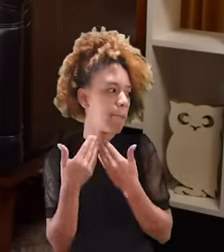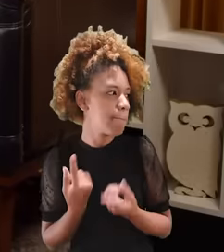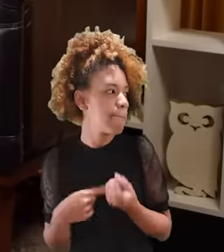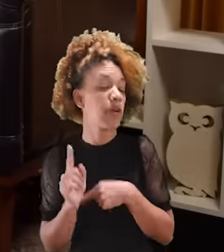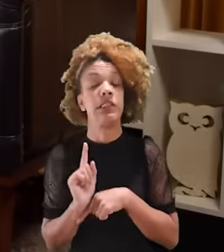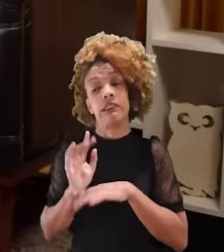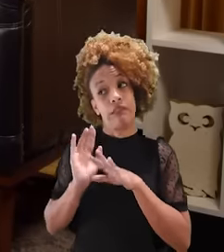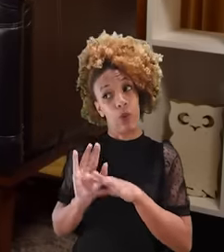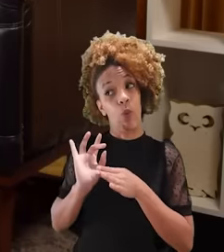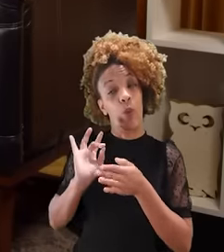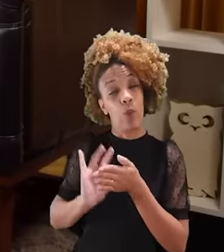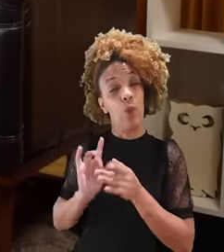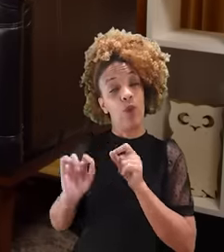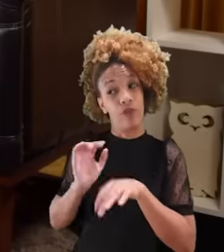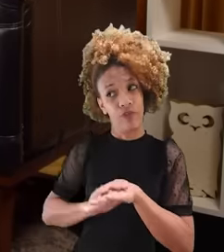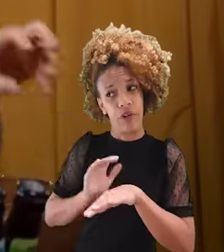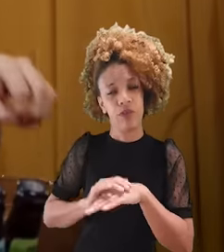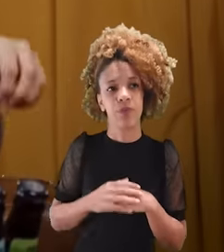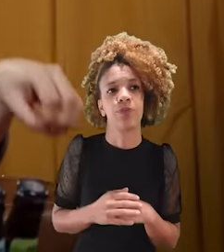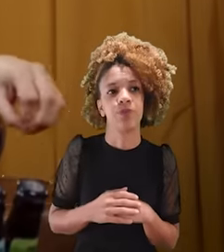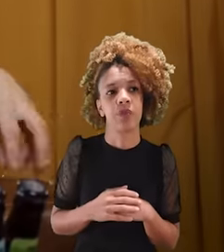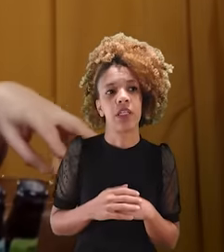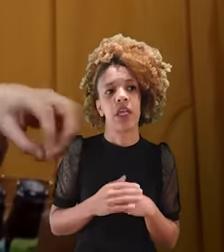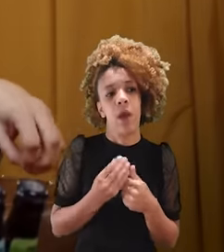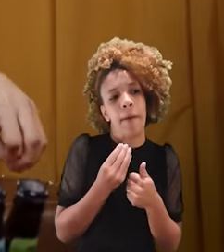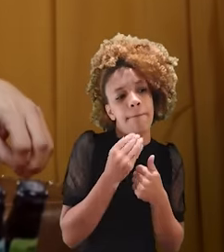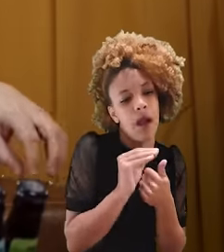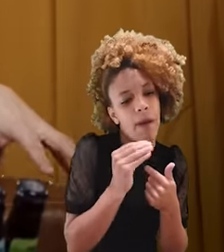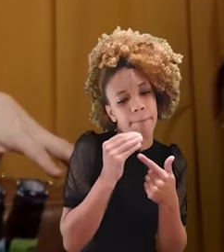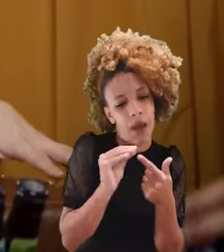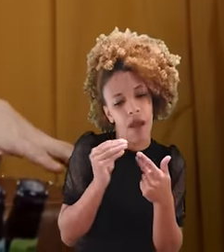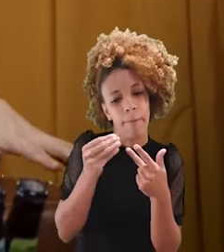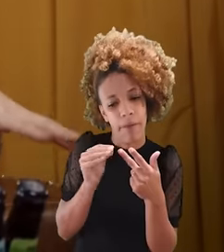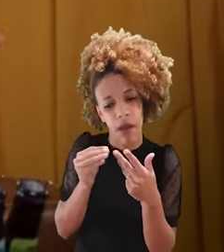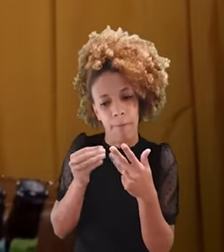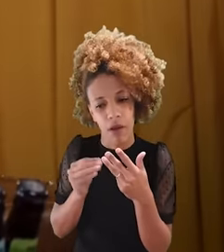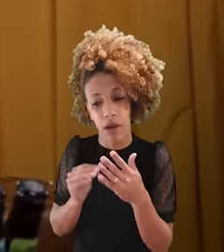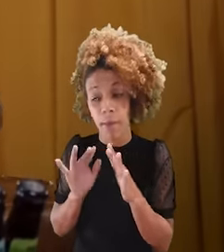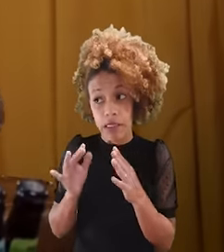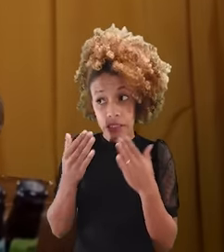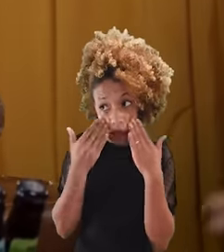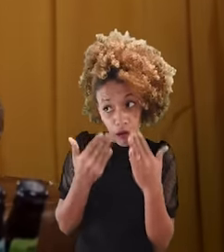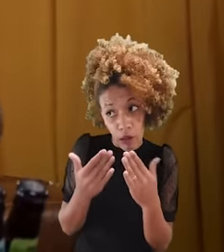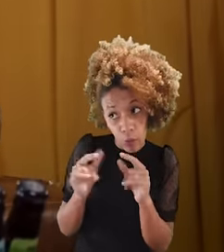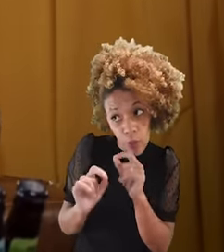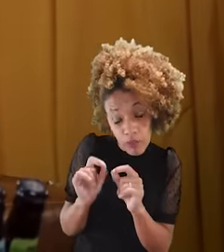que eu faço eu tiro o lado eu eu tiro e e coloco o o eu coloco eu deixo muito claro a a pessoalidade